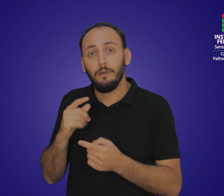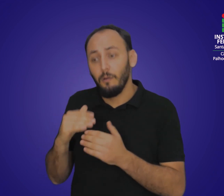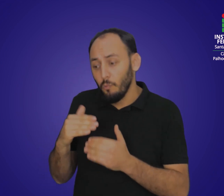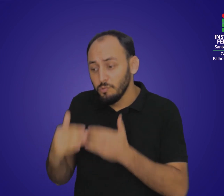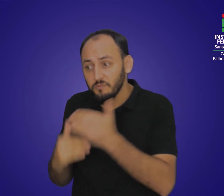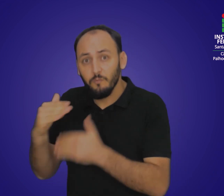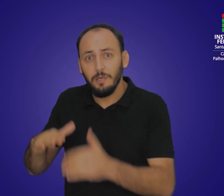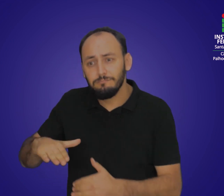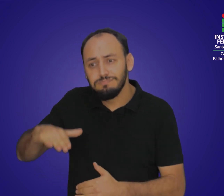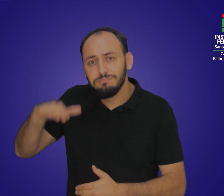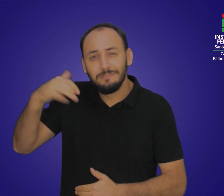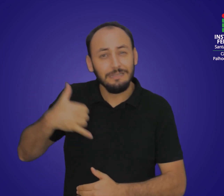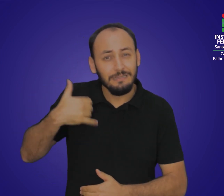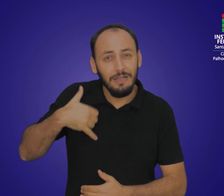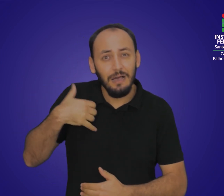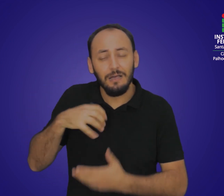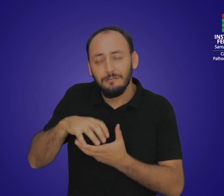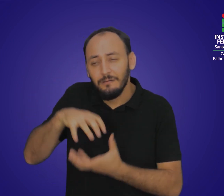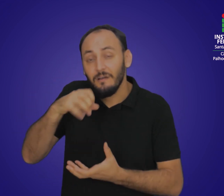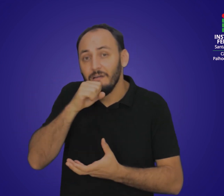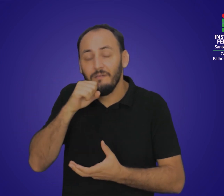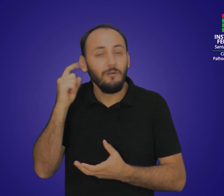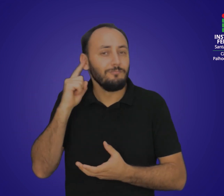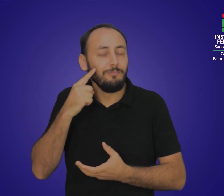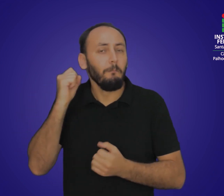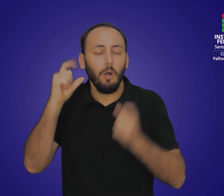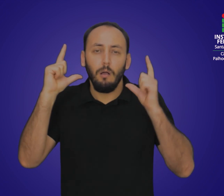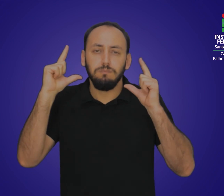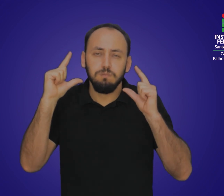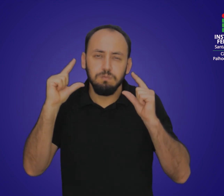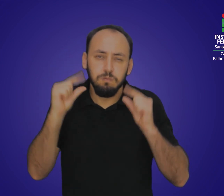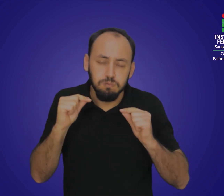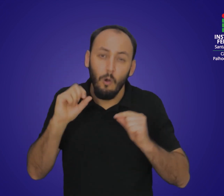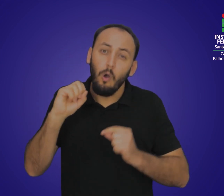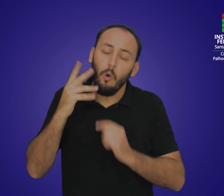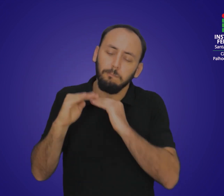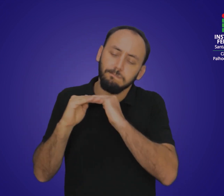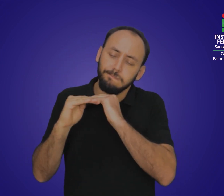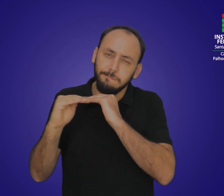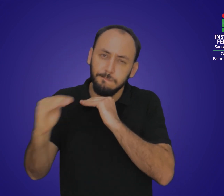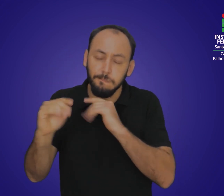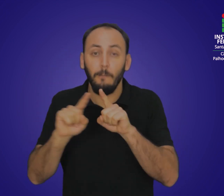podem ocorrer situações de perda de audição ao longo da vida e,